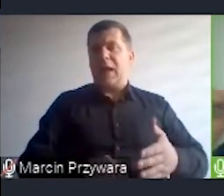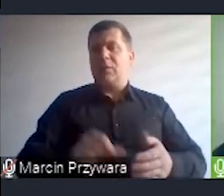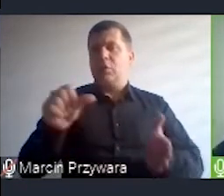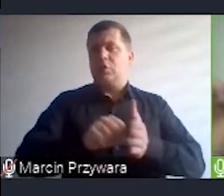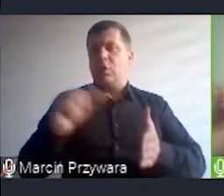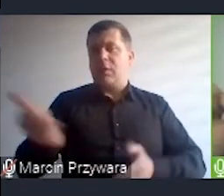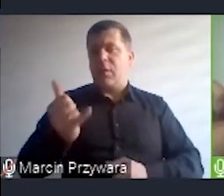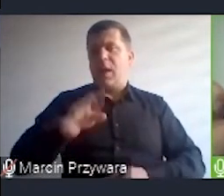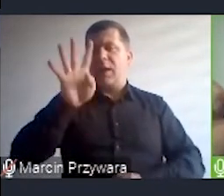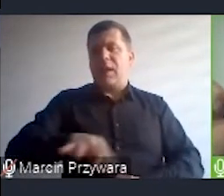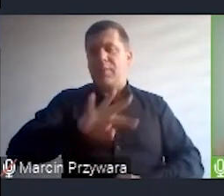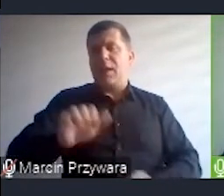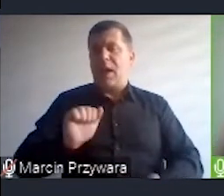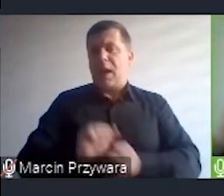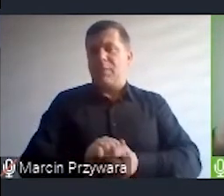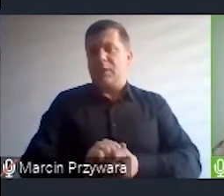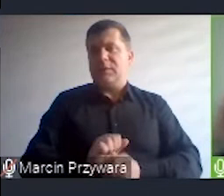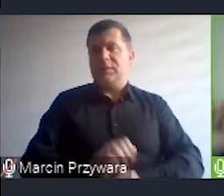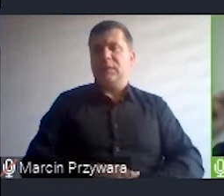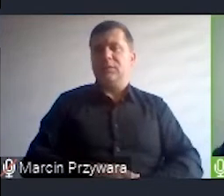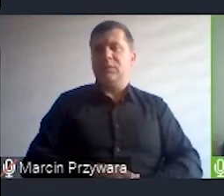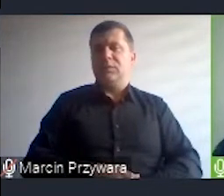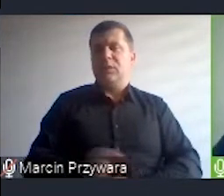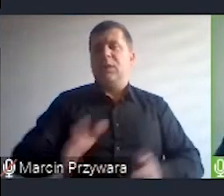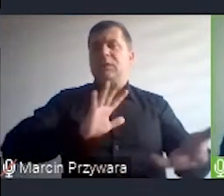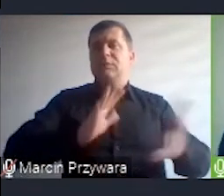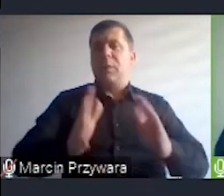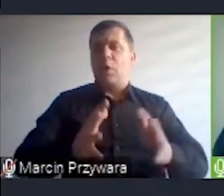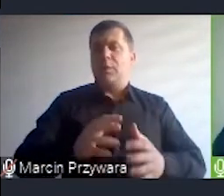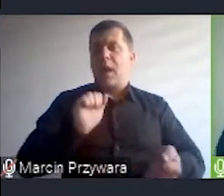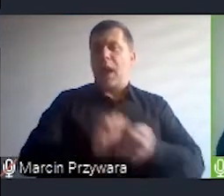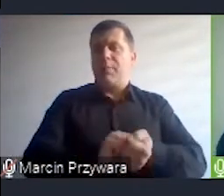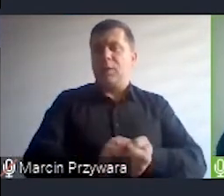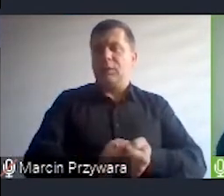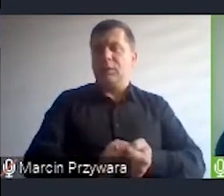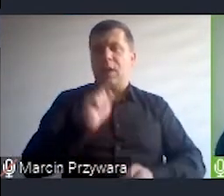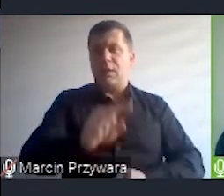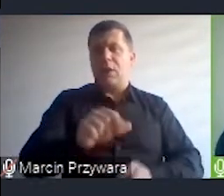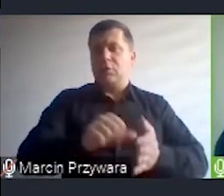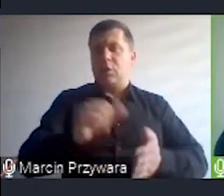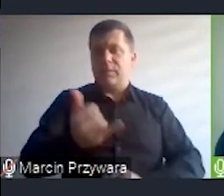tabela amortyzacji i sposób amortyzacji tego środka trwałego.